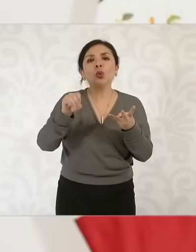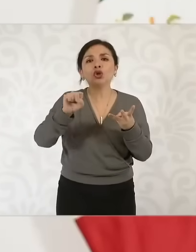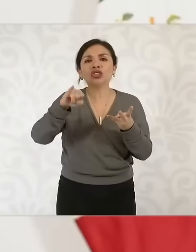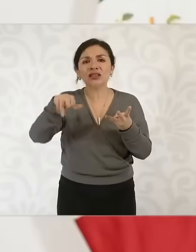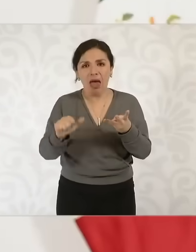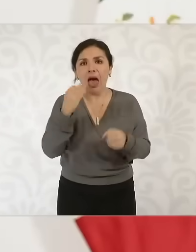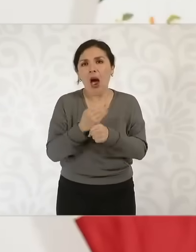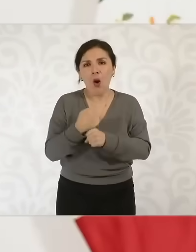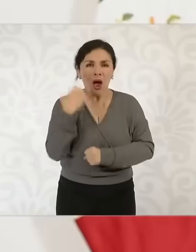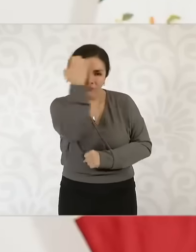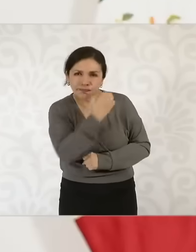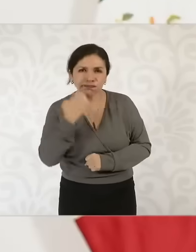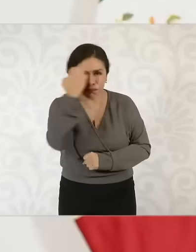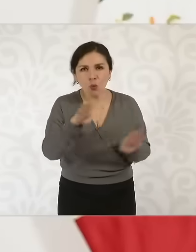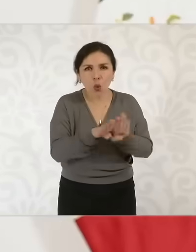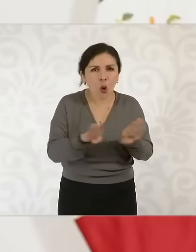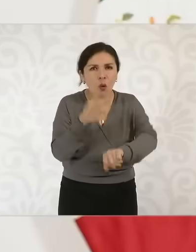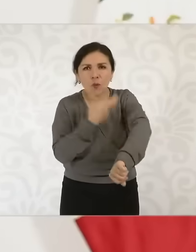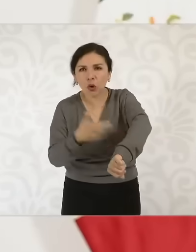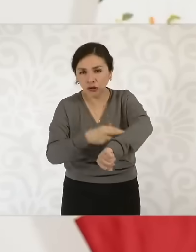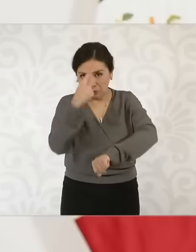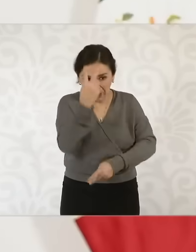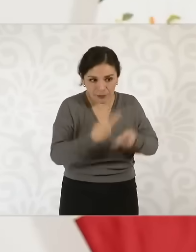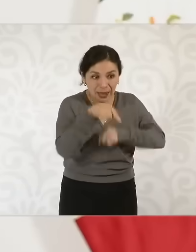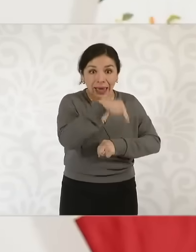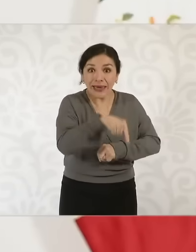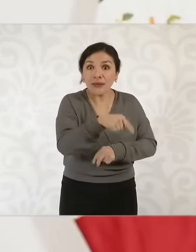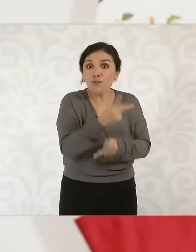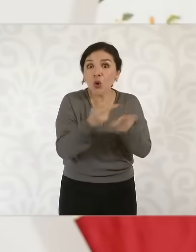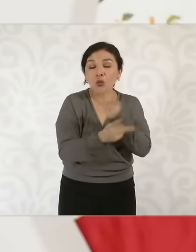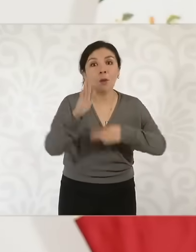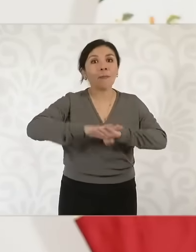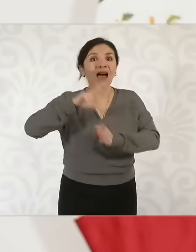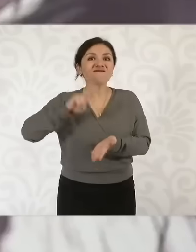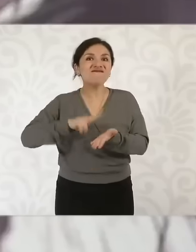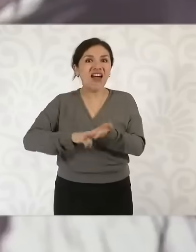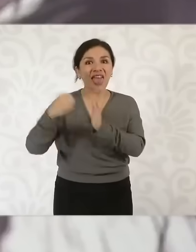para obtener 80% de esos productos de alto valor agregado y finalmente dejar de producir